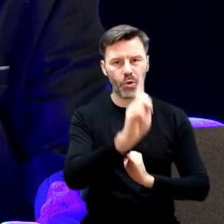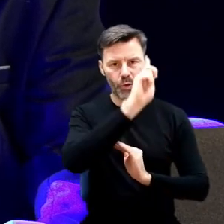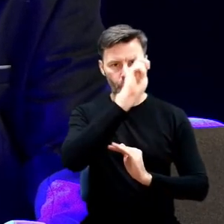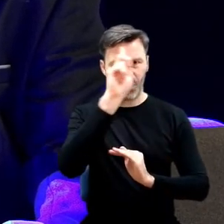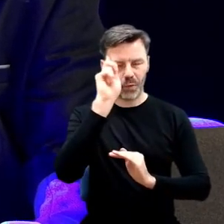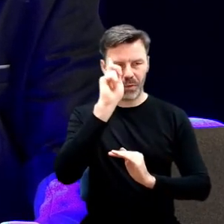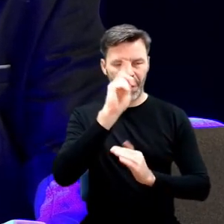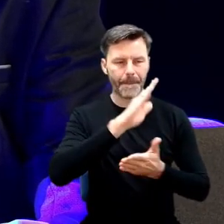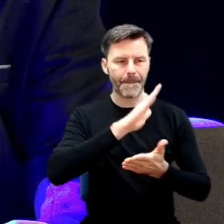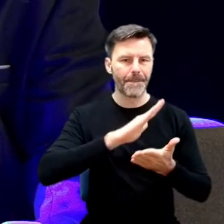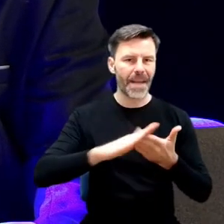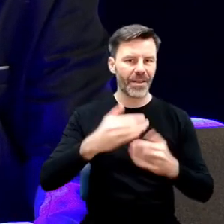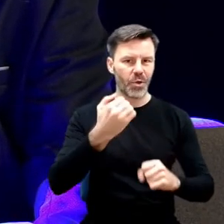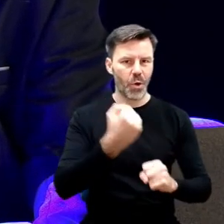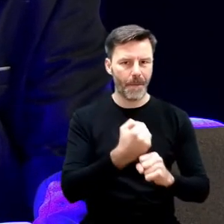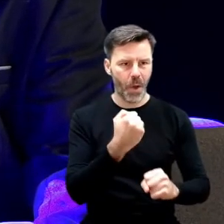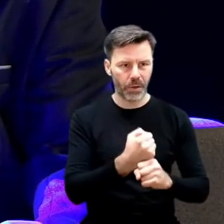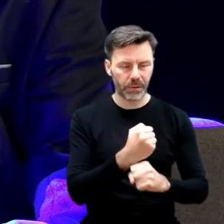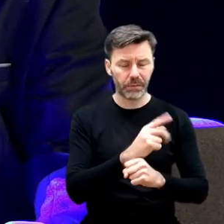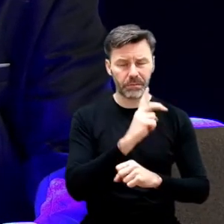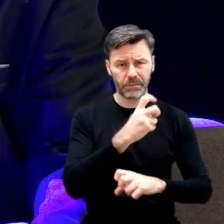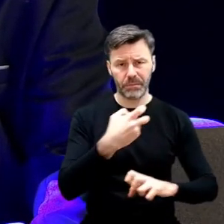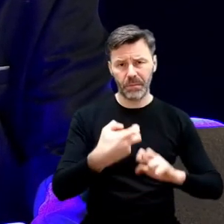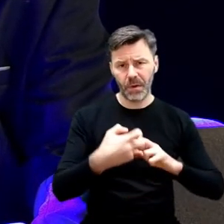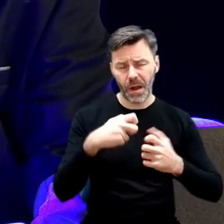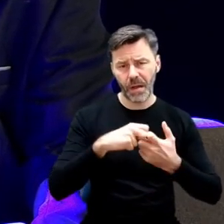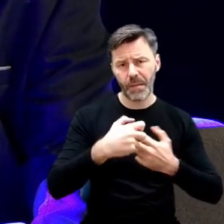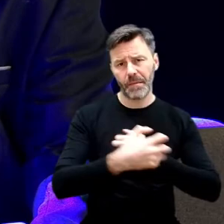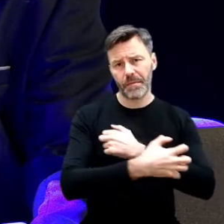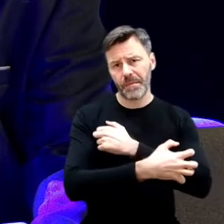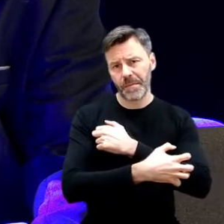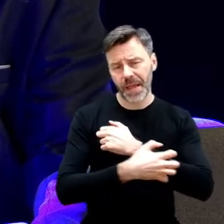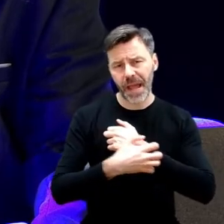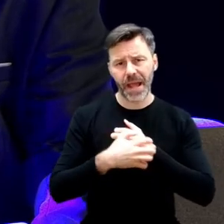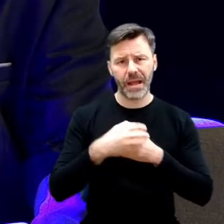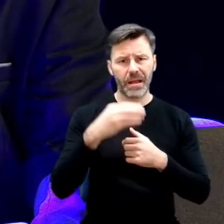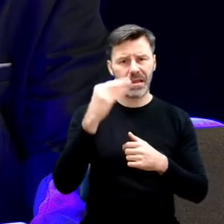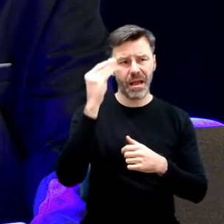z dużymi problemami, z niskim poziomem wykształcenia.